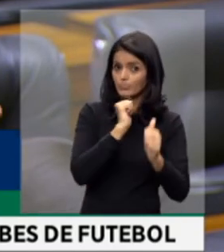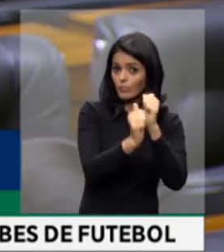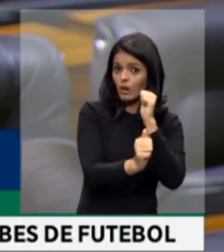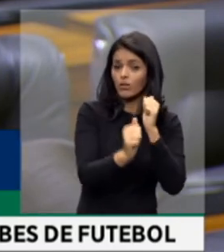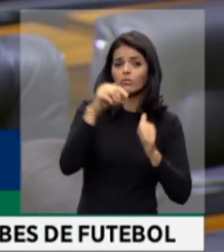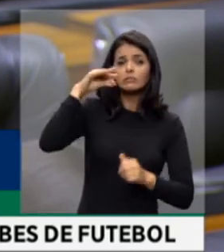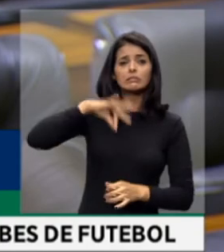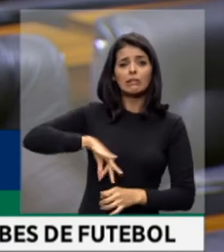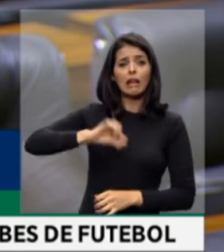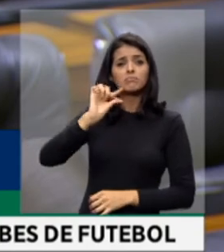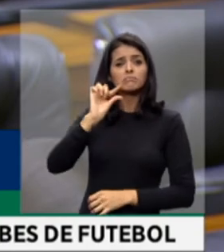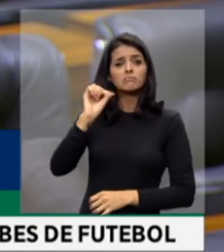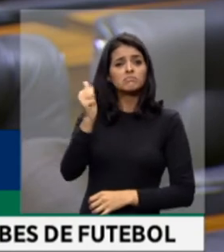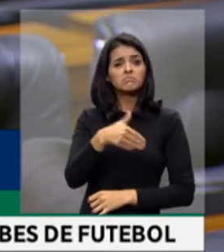VOTA O CIDADANIA? DEPUTADO